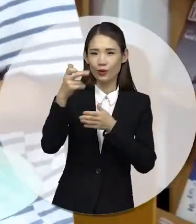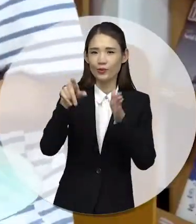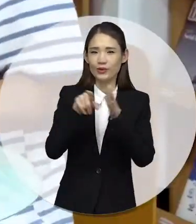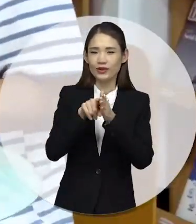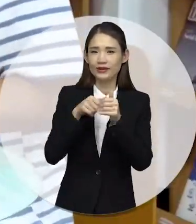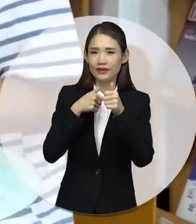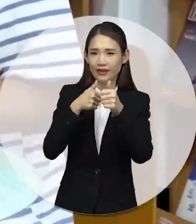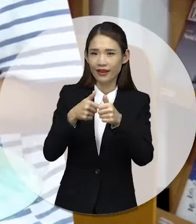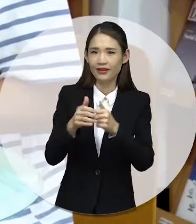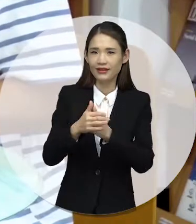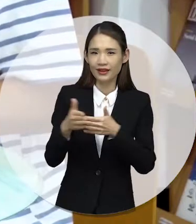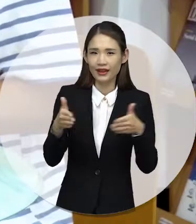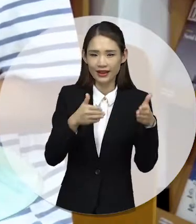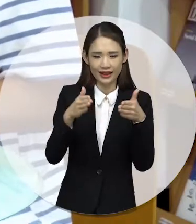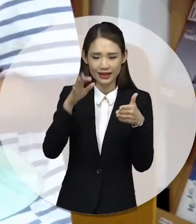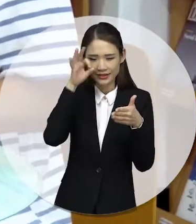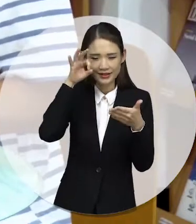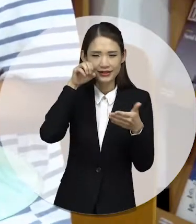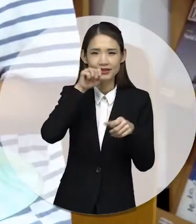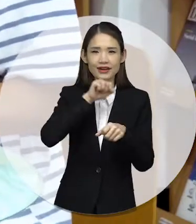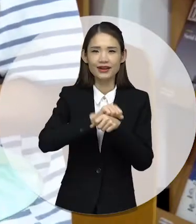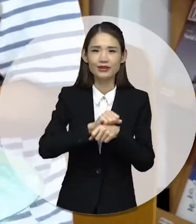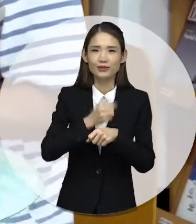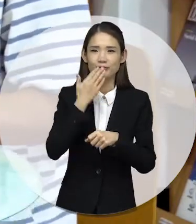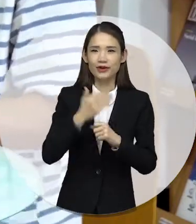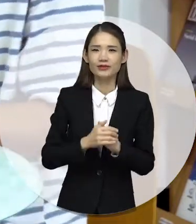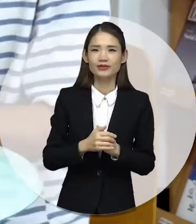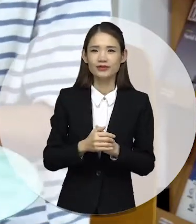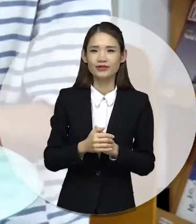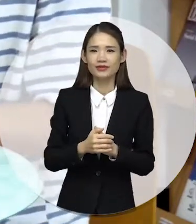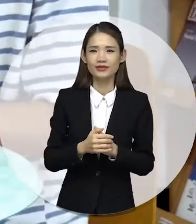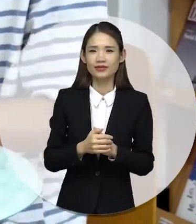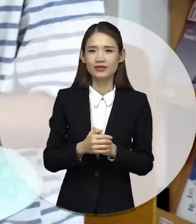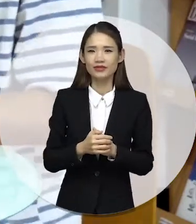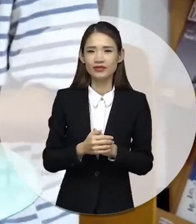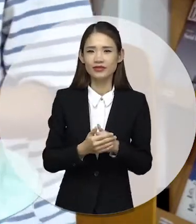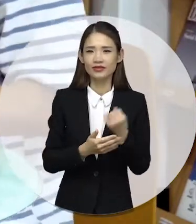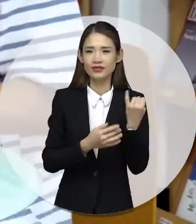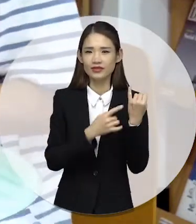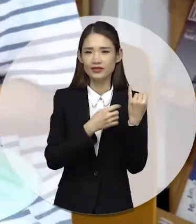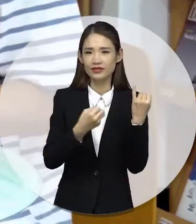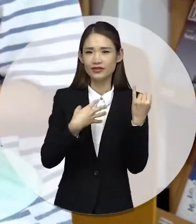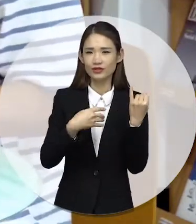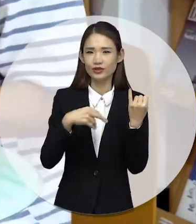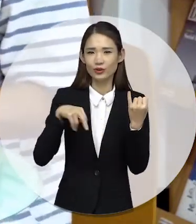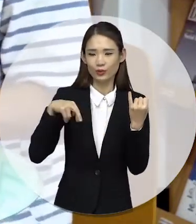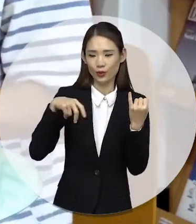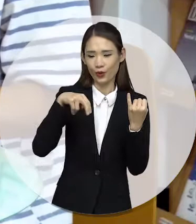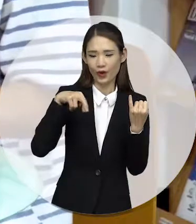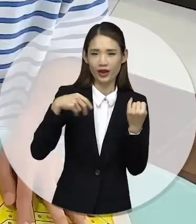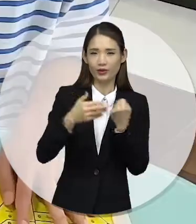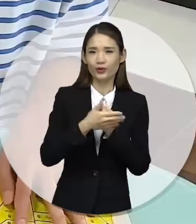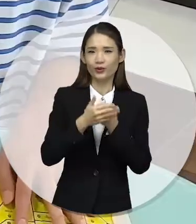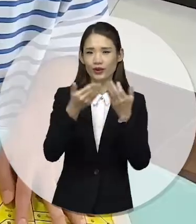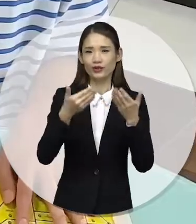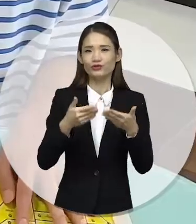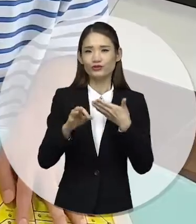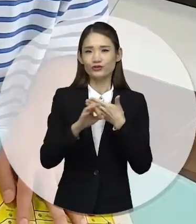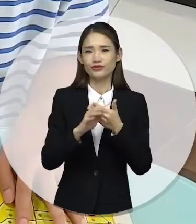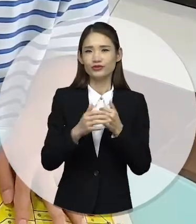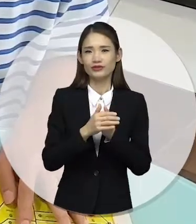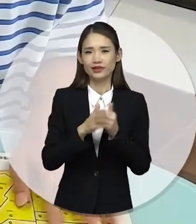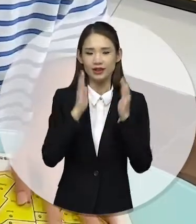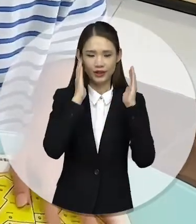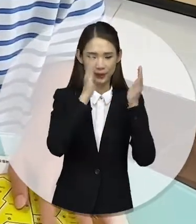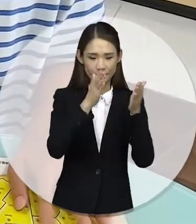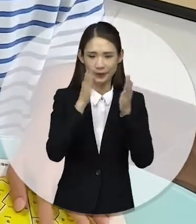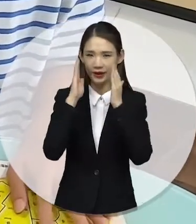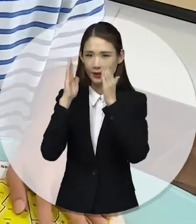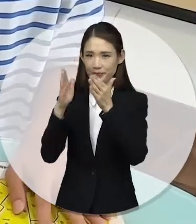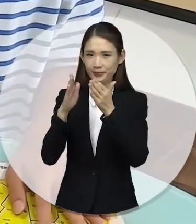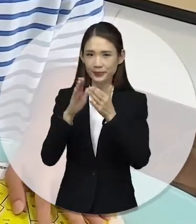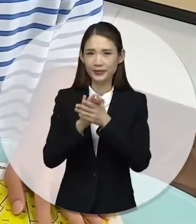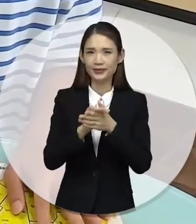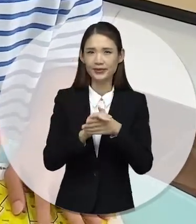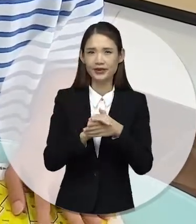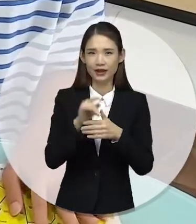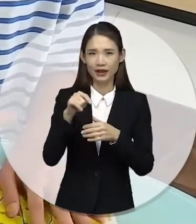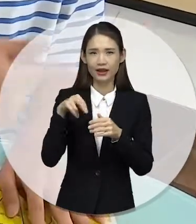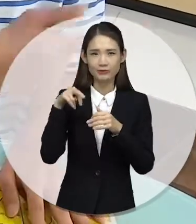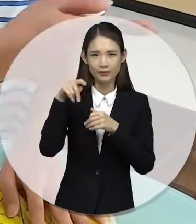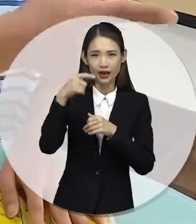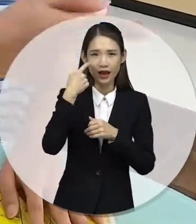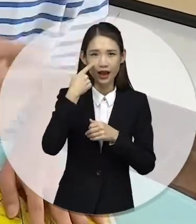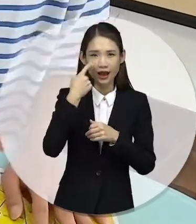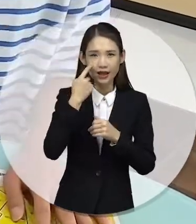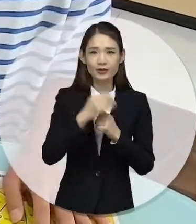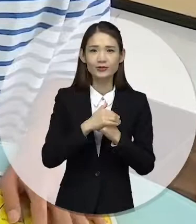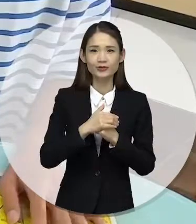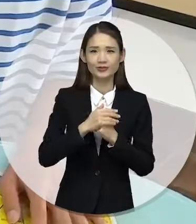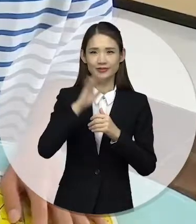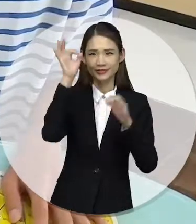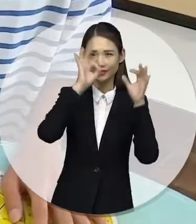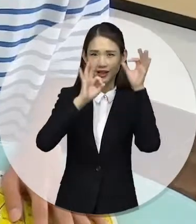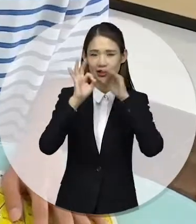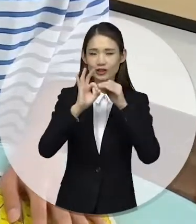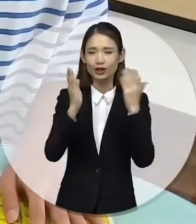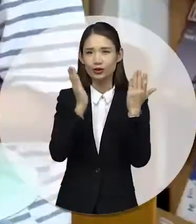김한솔 : 어. 길을 내가 잘 찾을 자신이 있지. 네가 살짝 내가 보행할 때 도와주면 내가 그 방향을 잡아서 한번 가볼 테니까, 내가 찾는 게 맞는지 네가 봐줘.